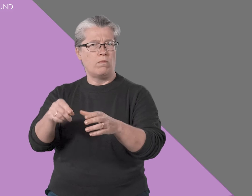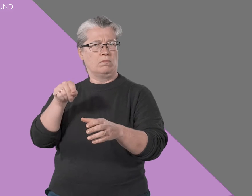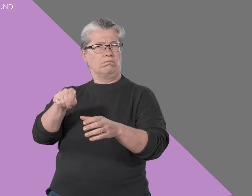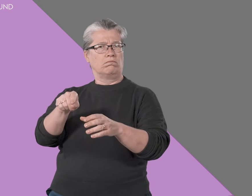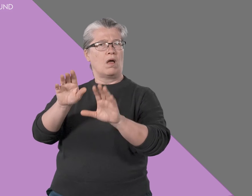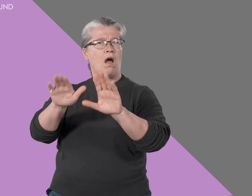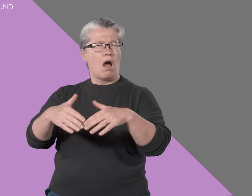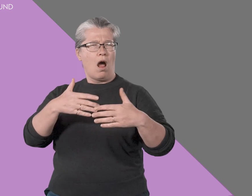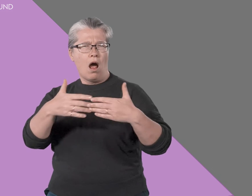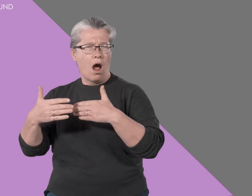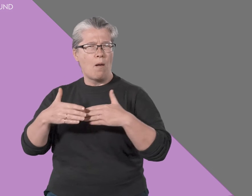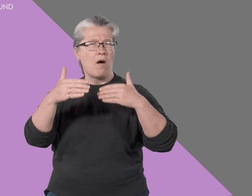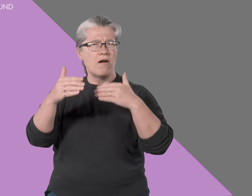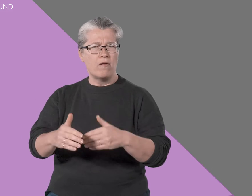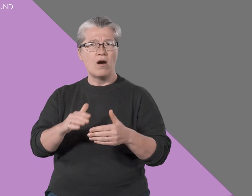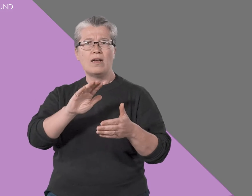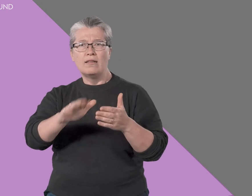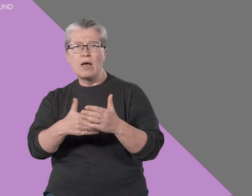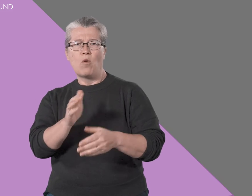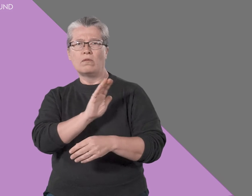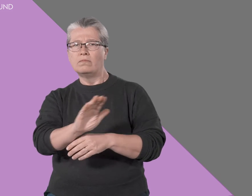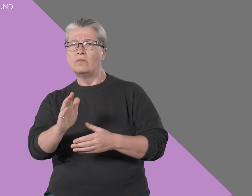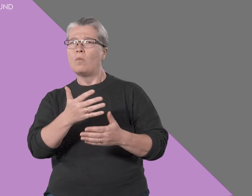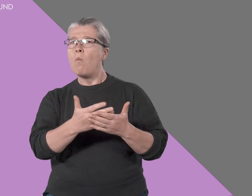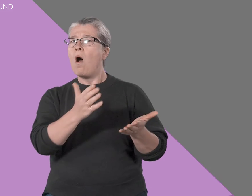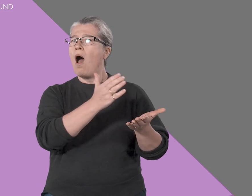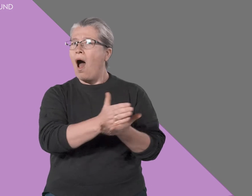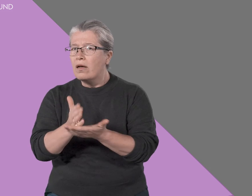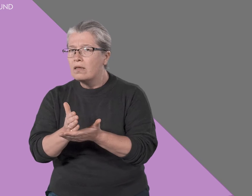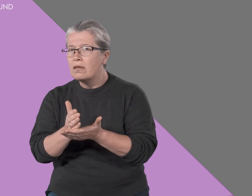som arbetat för de teckenspråkigas språkliga rättigheter -